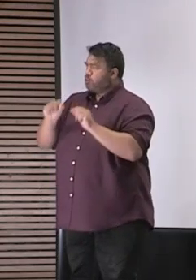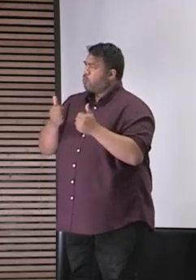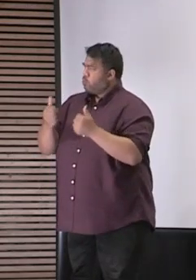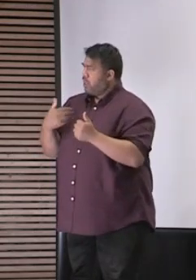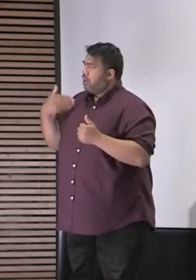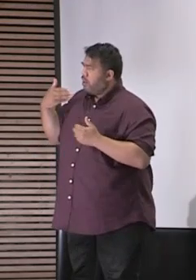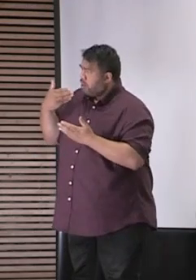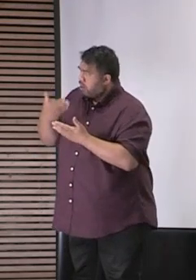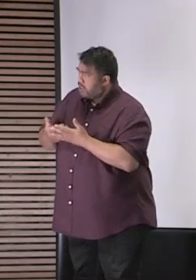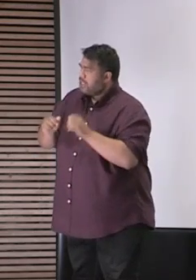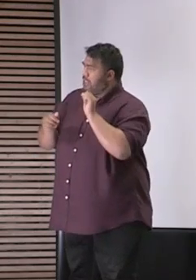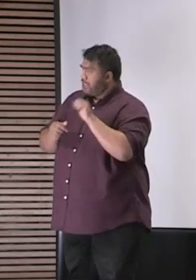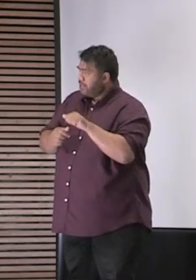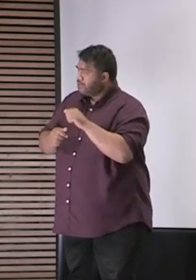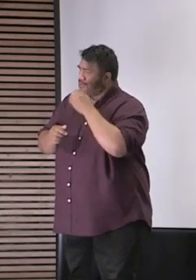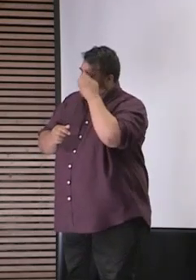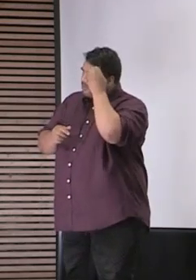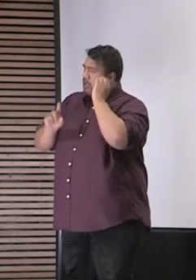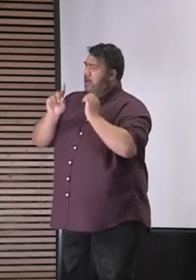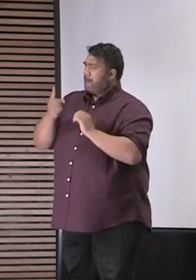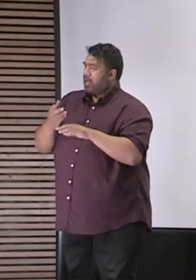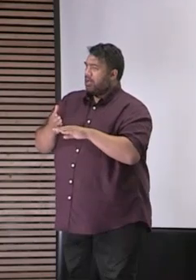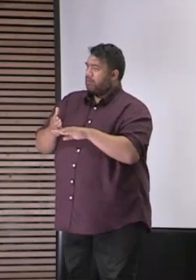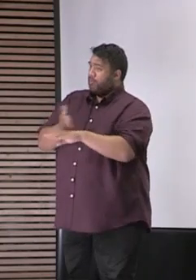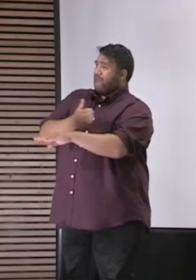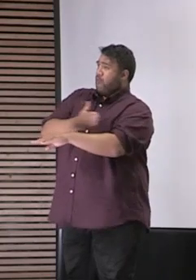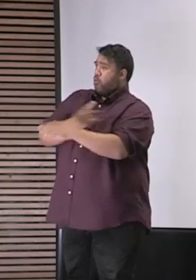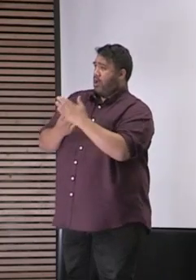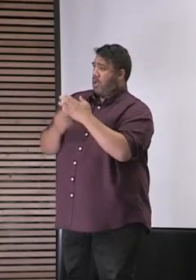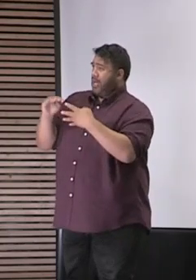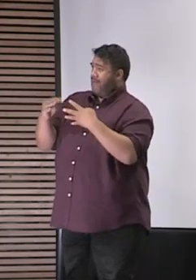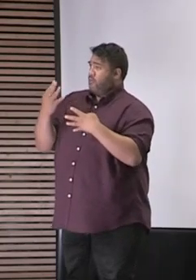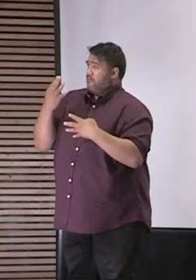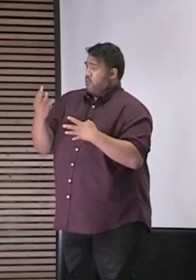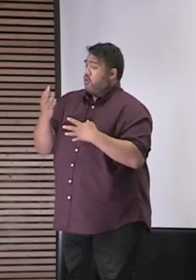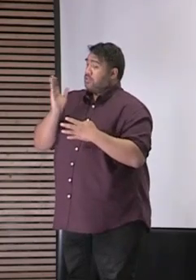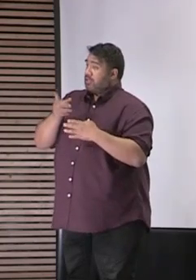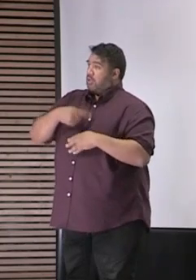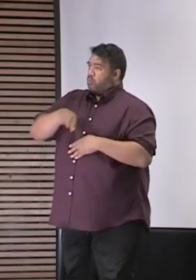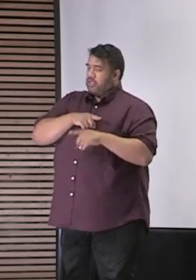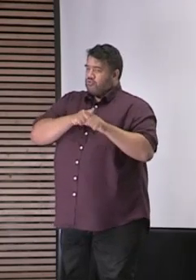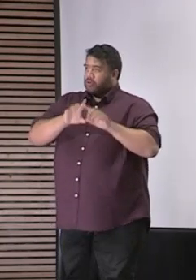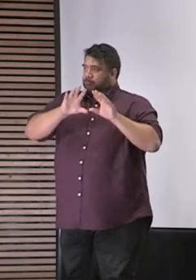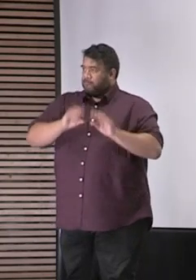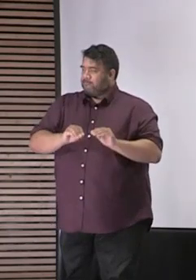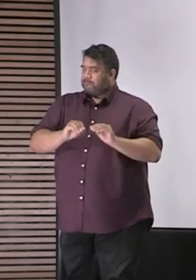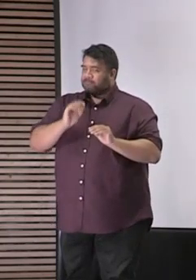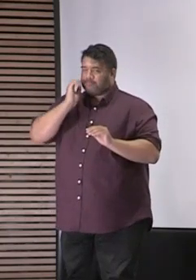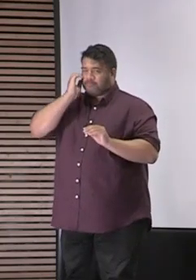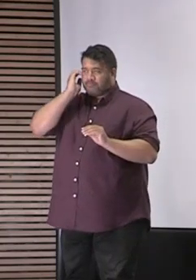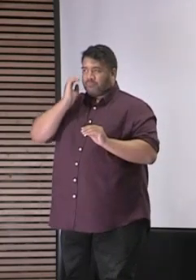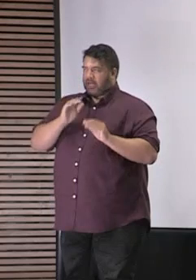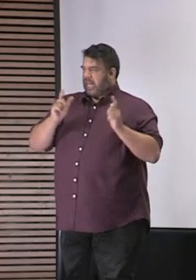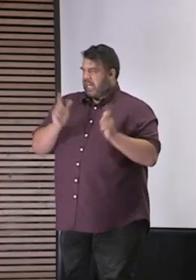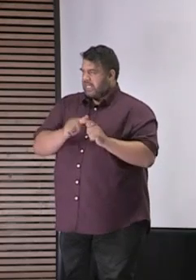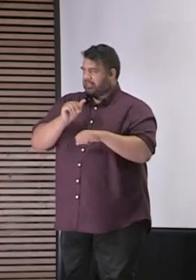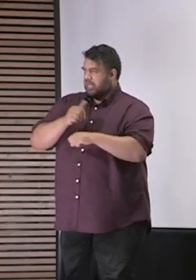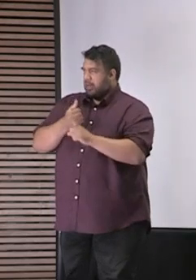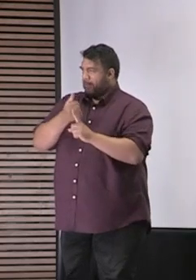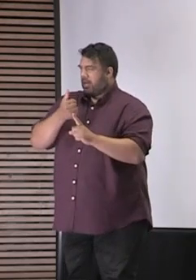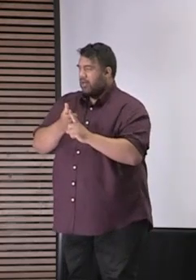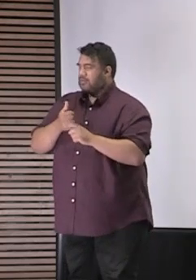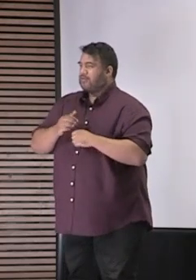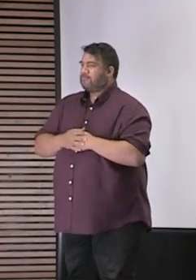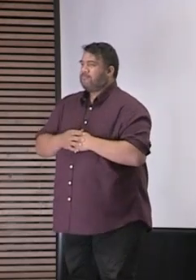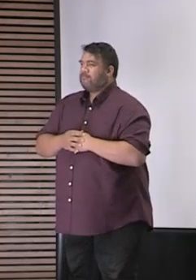reducido a la mitad. Ir a